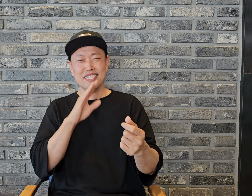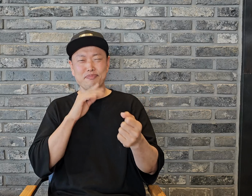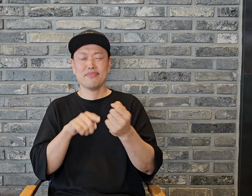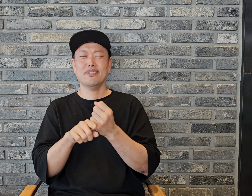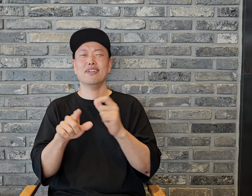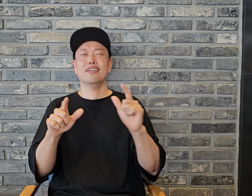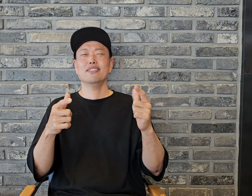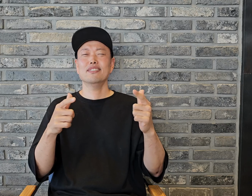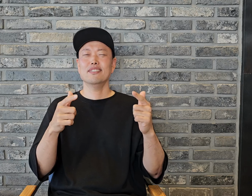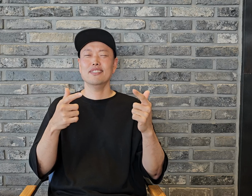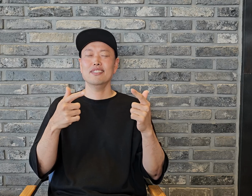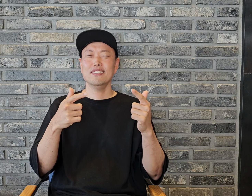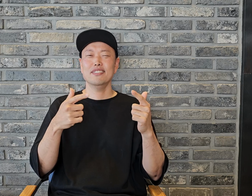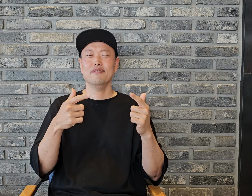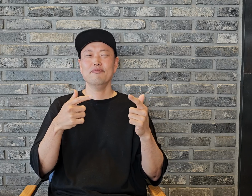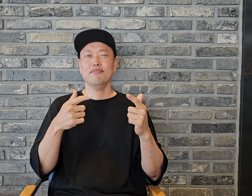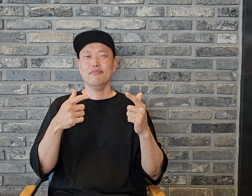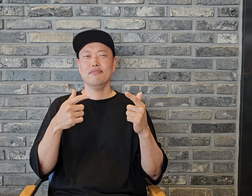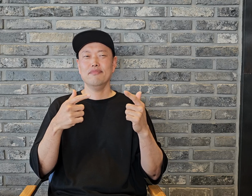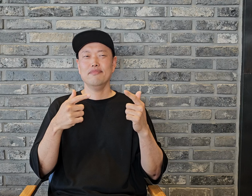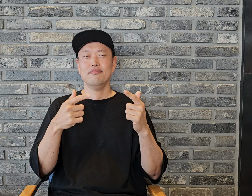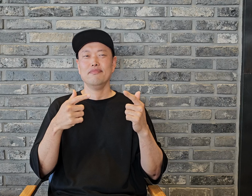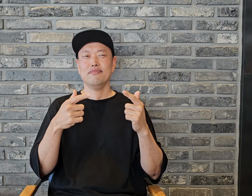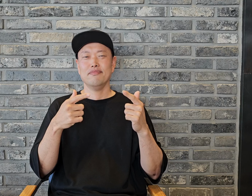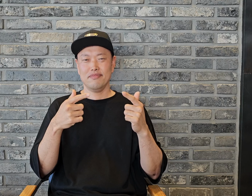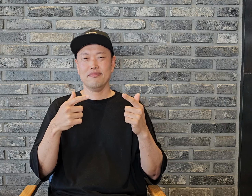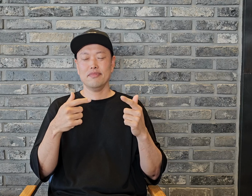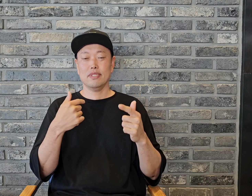No quise decir eso, pero